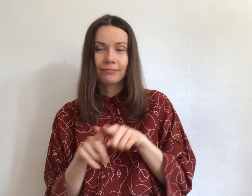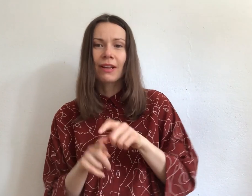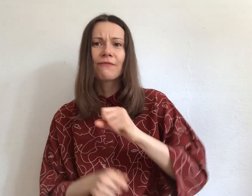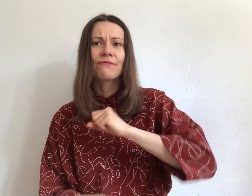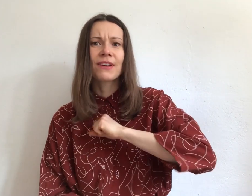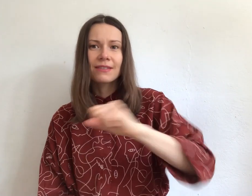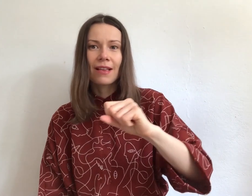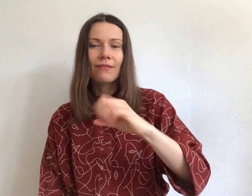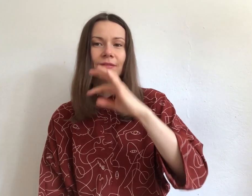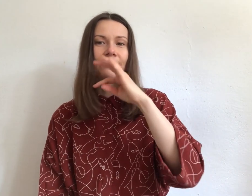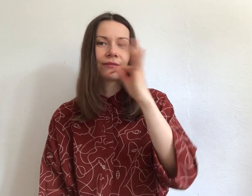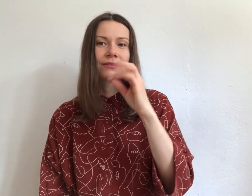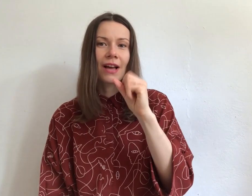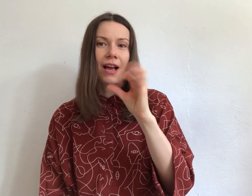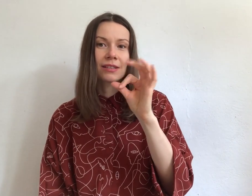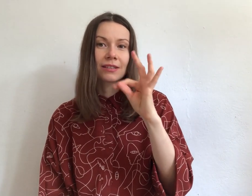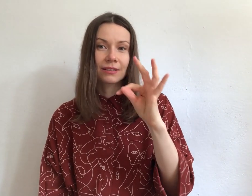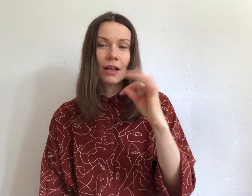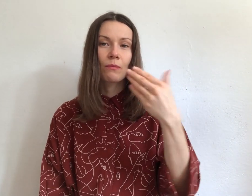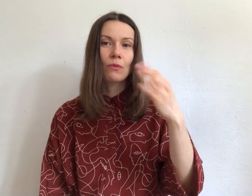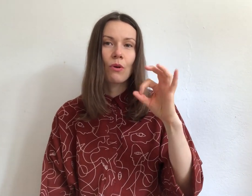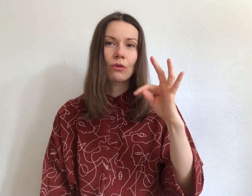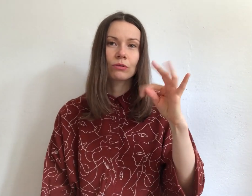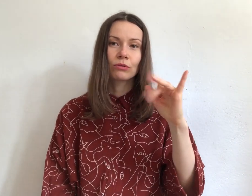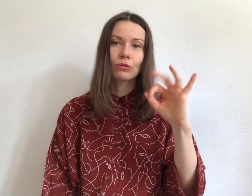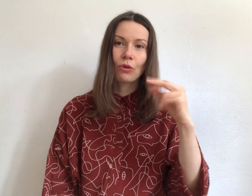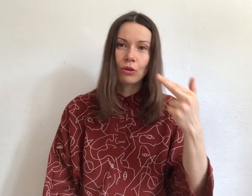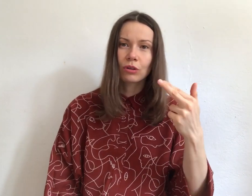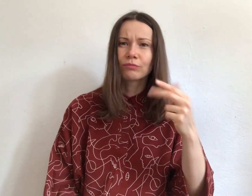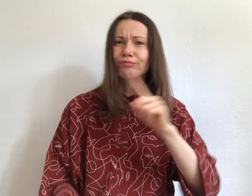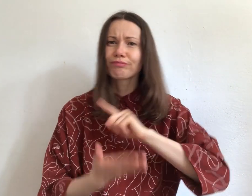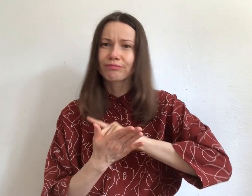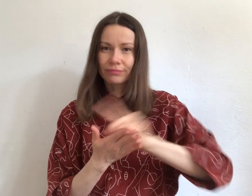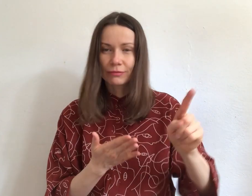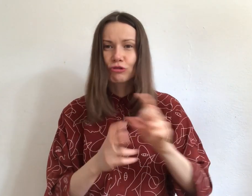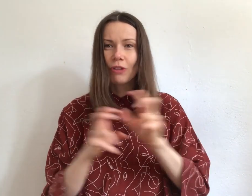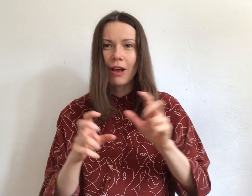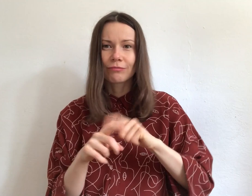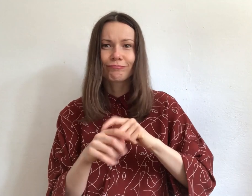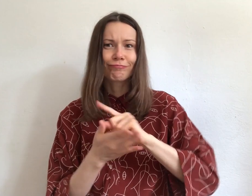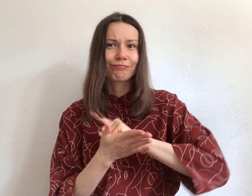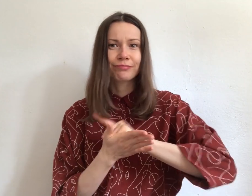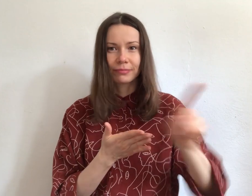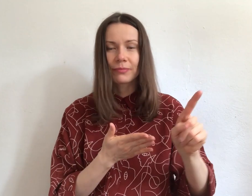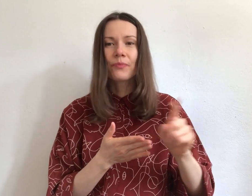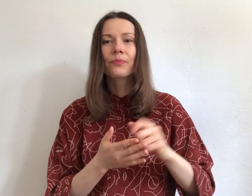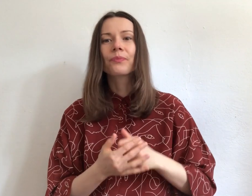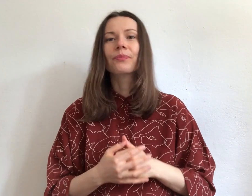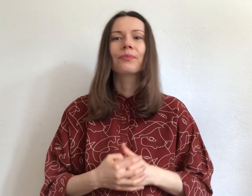fast motion (przyspieszone tempo)